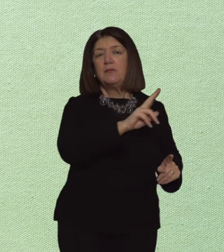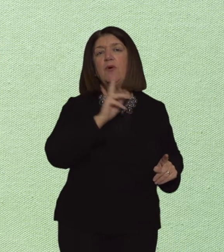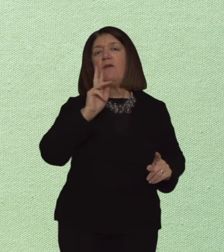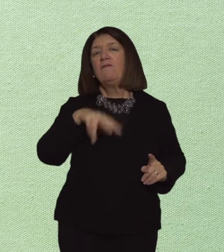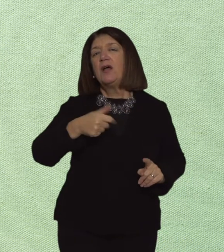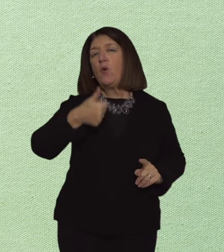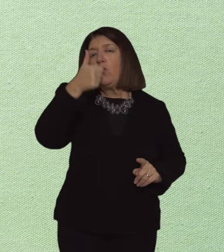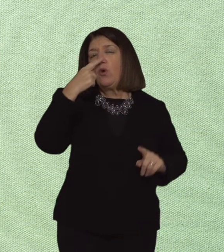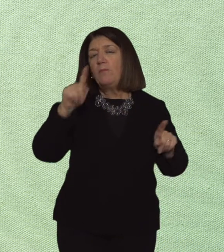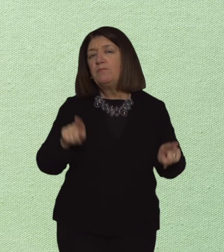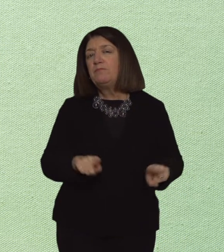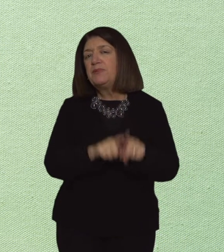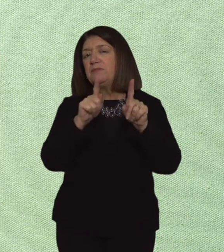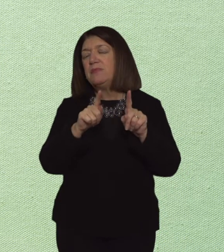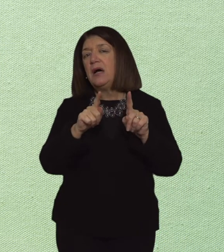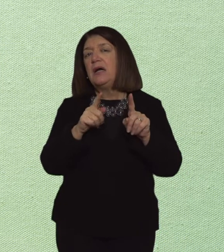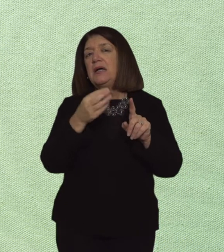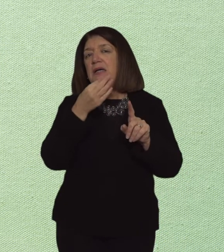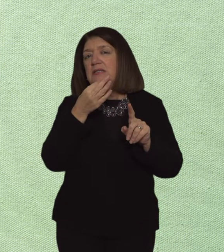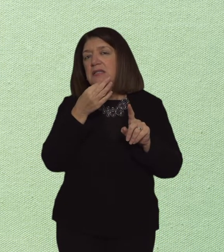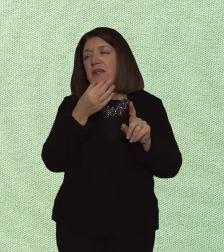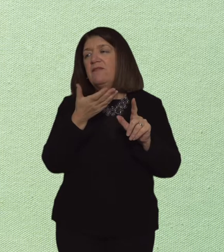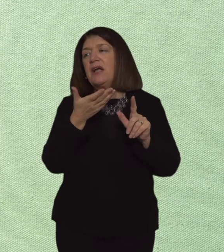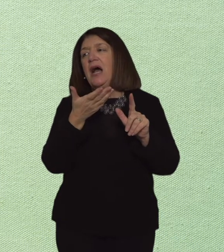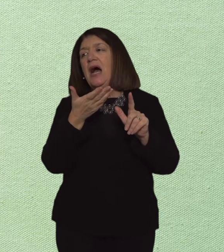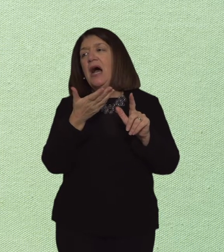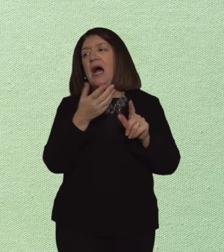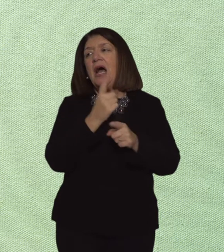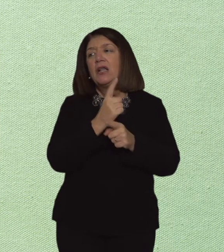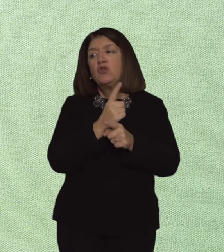comune che non è necessariamente la più importante, e decisamente non è l'unica